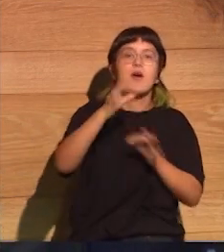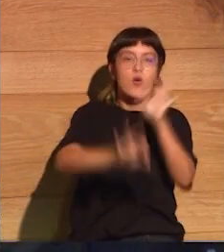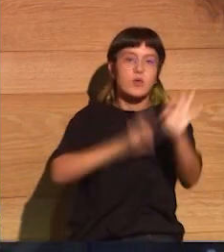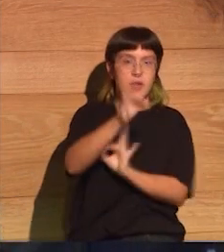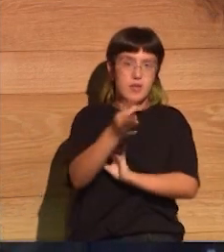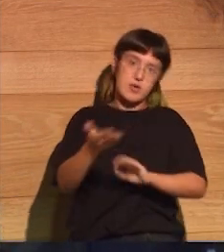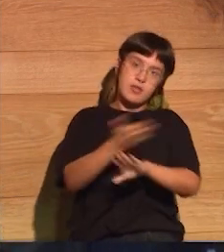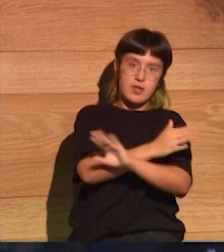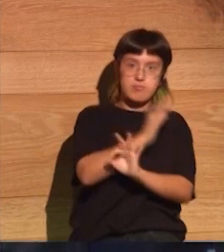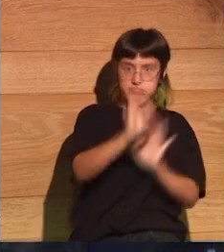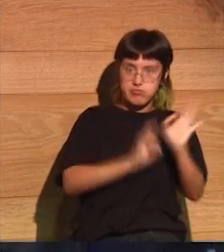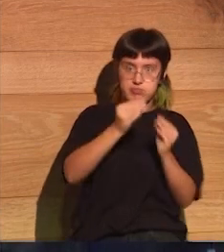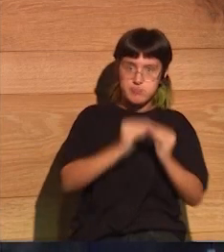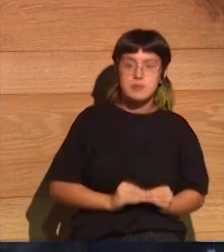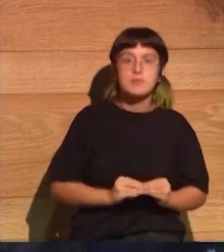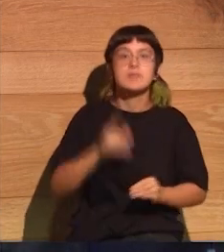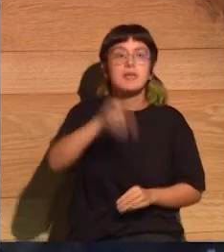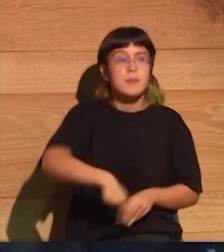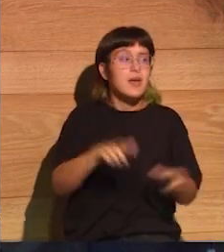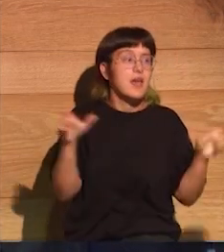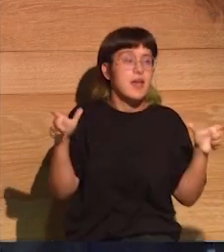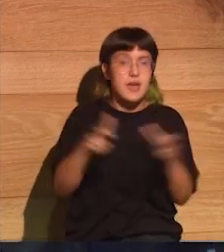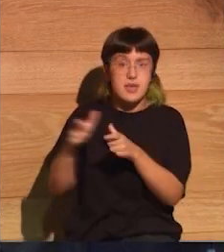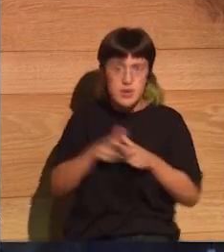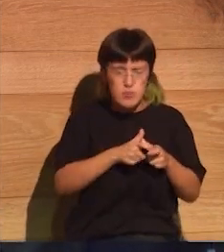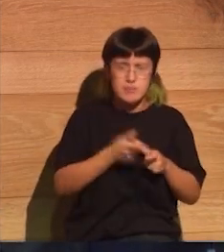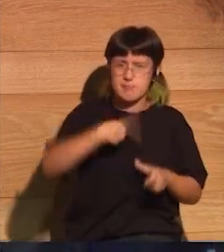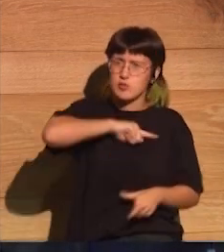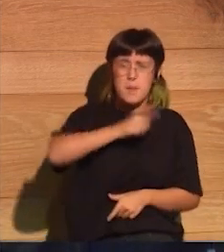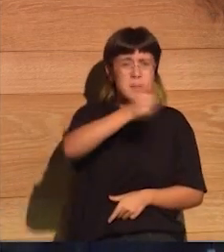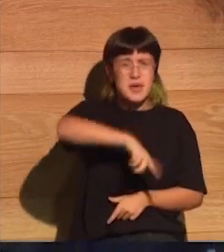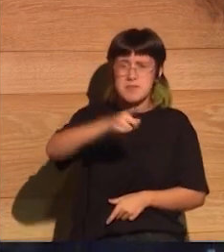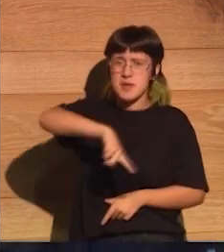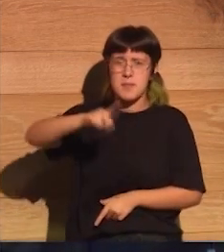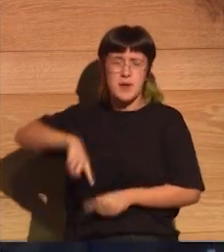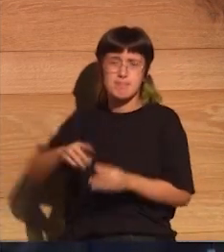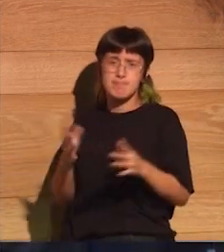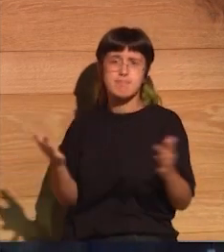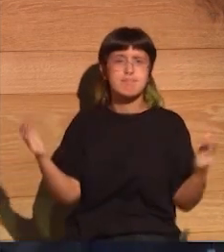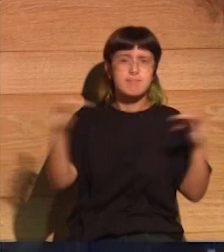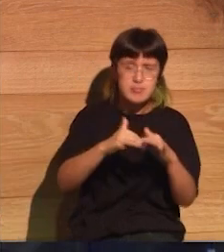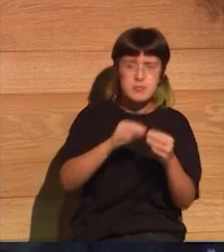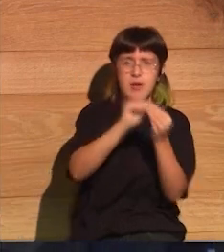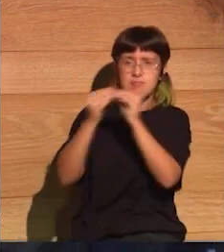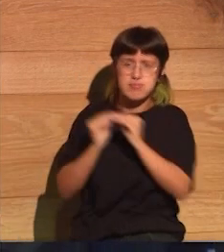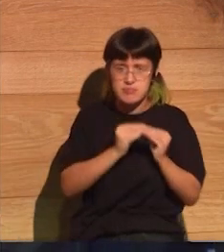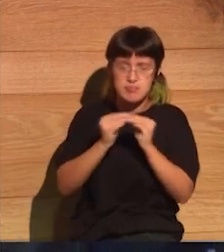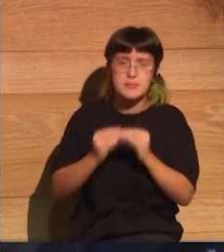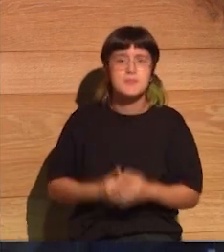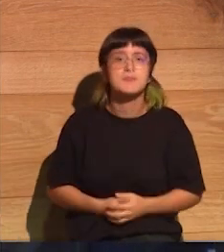el equipo que tenemos, que está trabajando durante muchos meses para conseguir que estemos aquí hoy y que podamos celebrarlo. Y les quiero dar las gracias